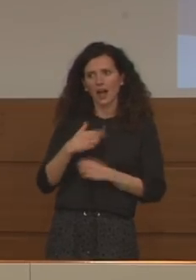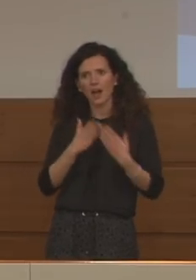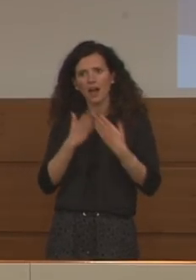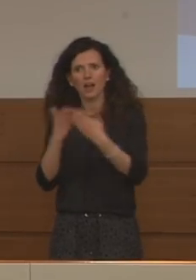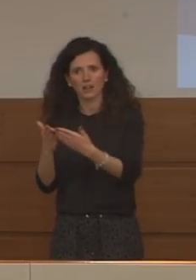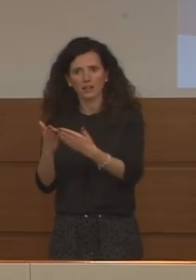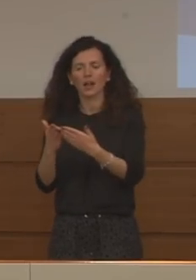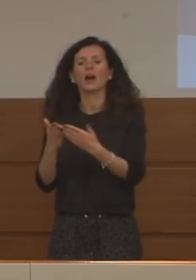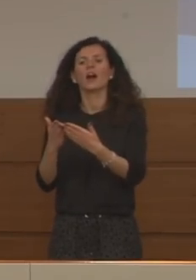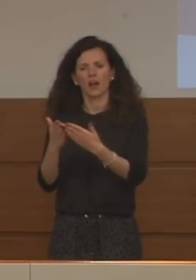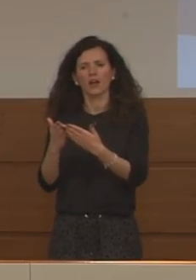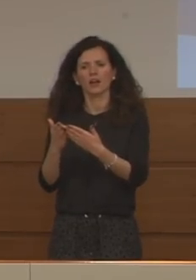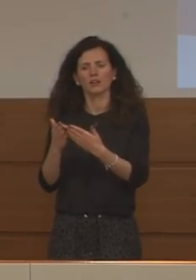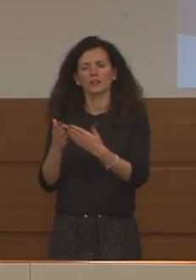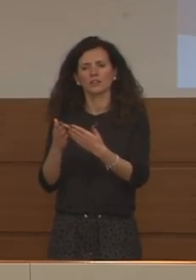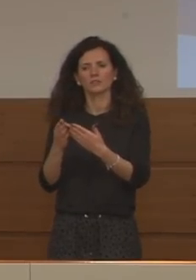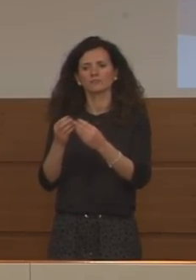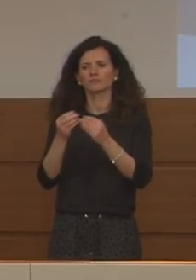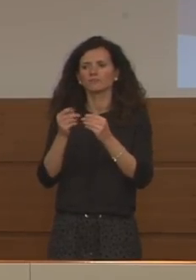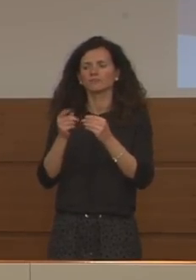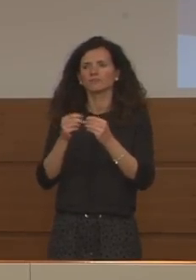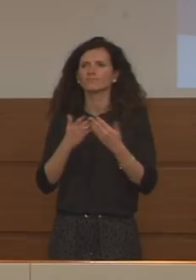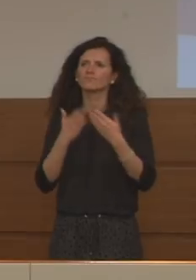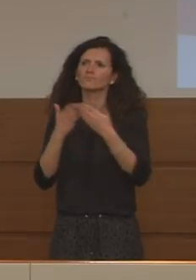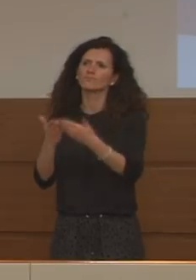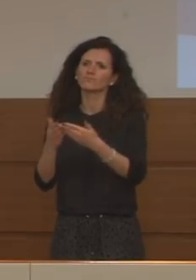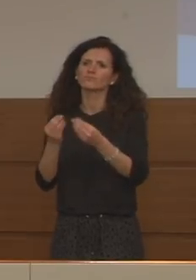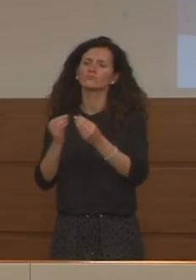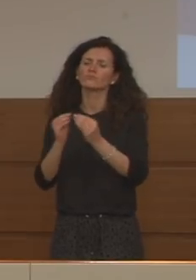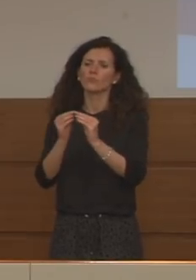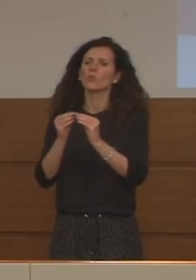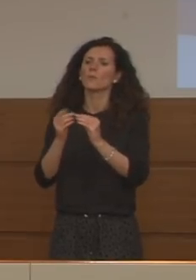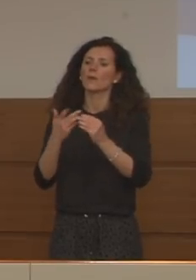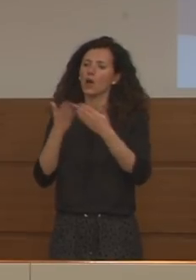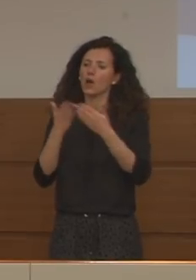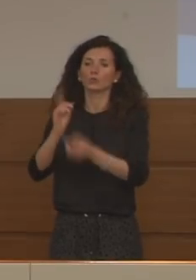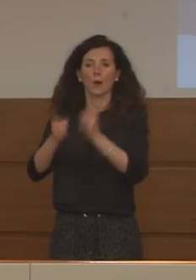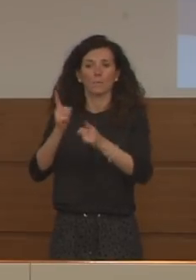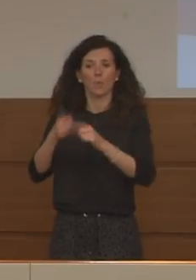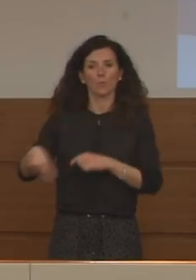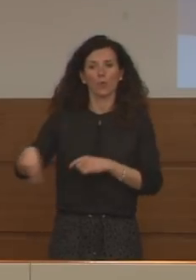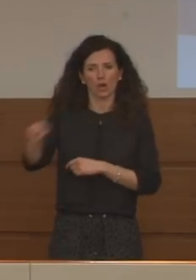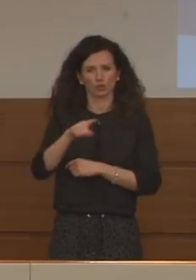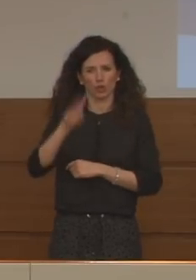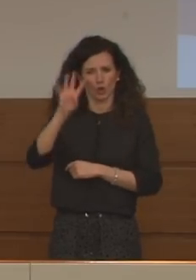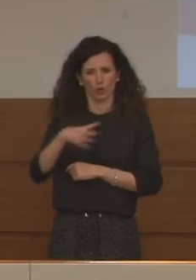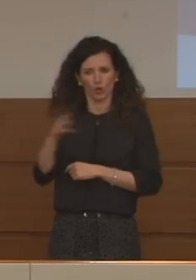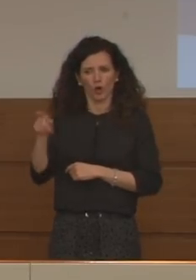l'invio di un modulo di assistenza alla popolazione della Regione Friuli-Venezia